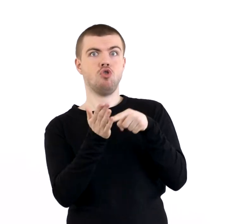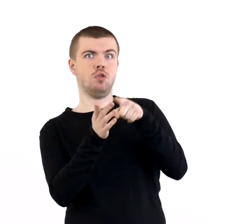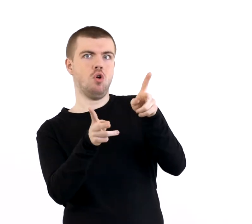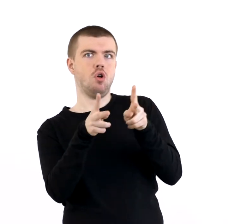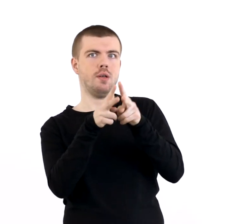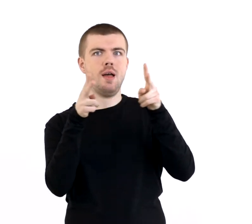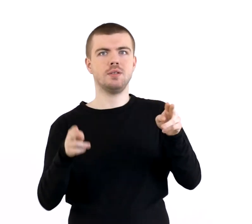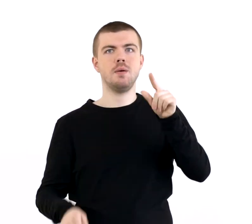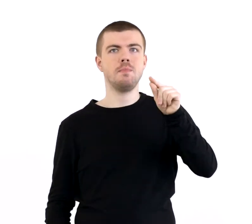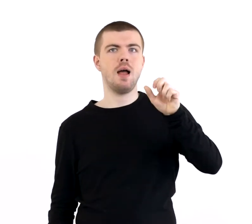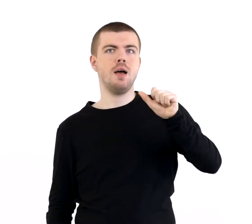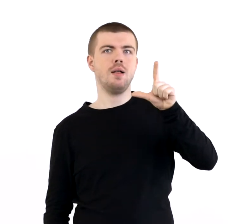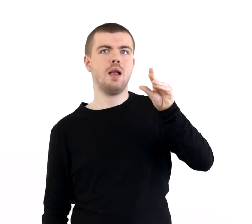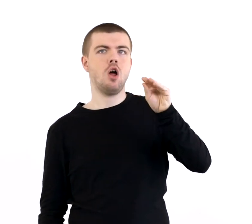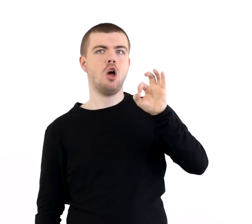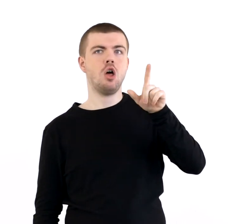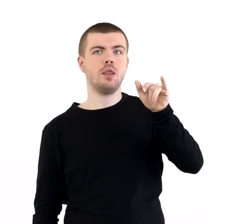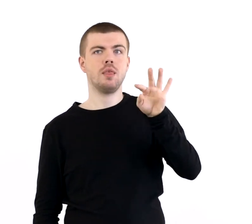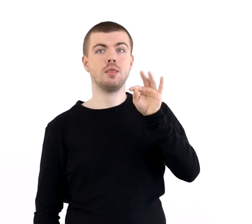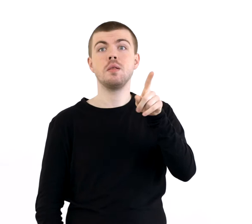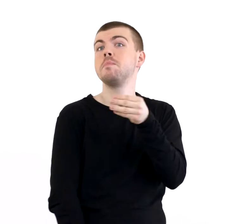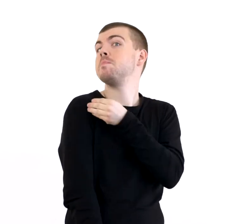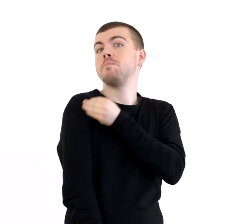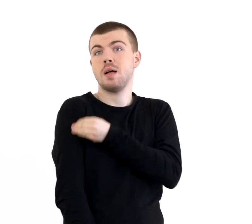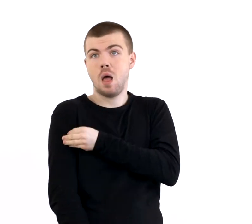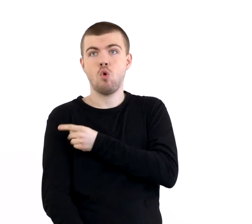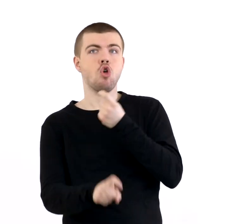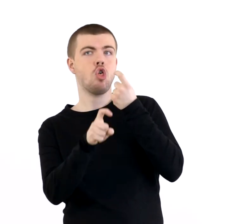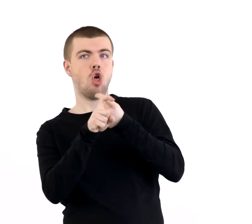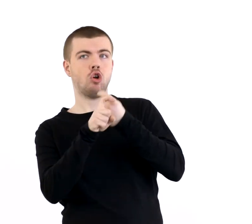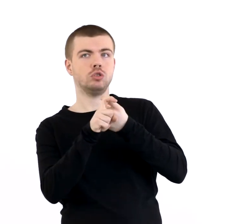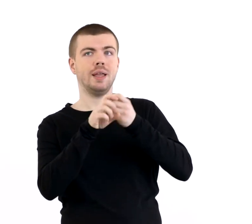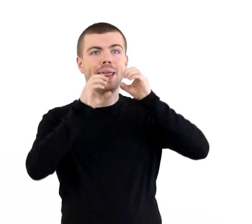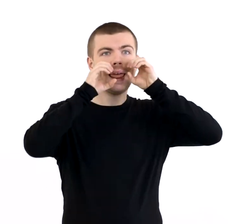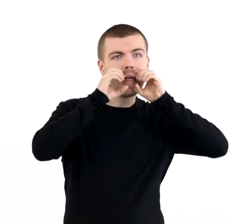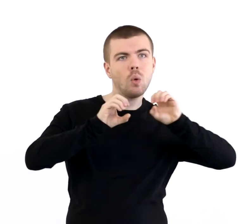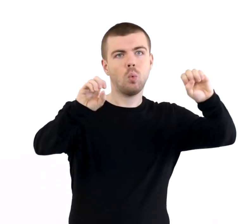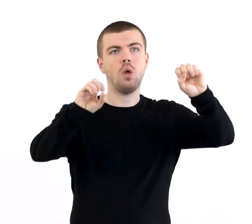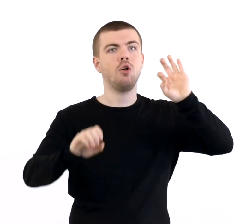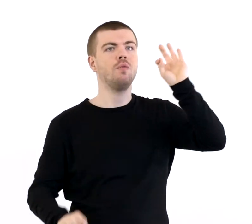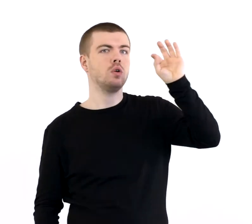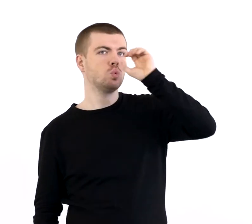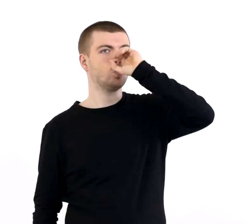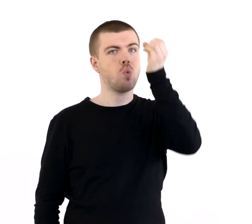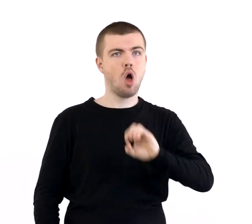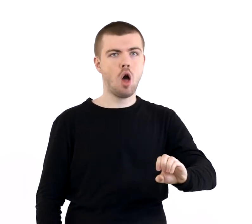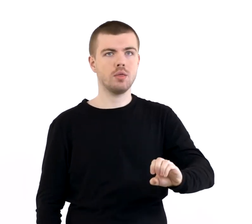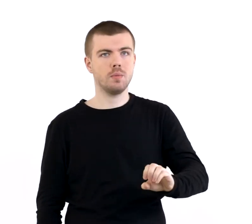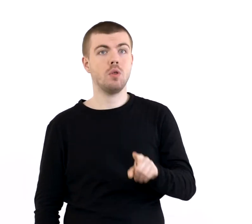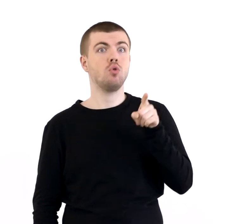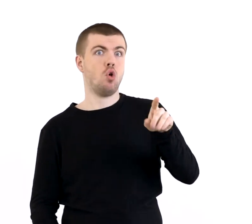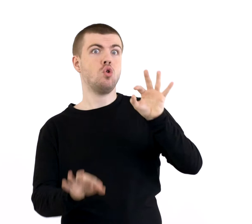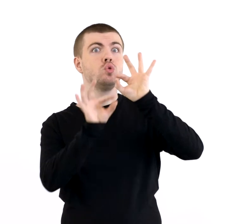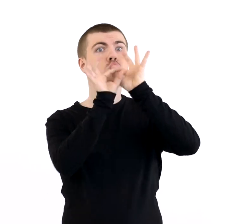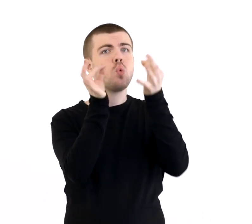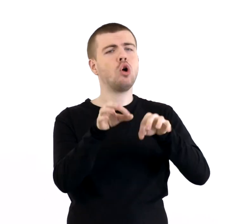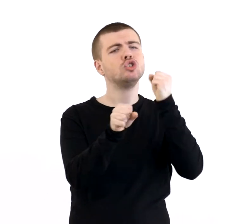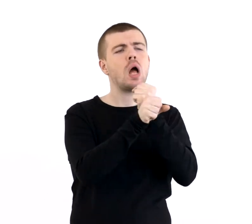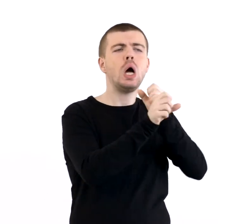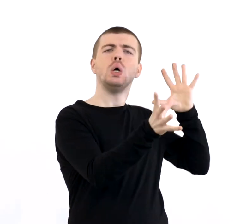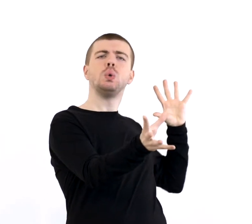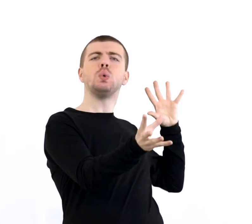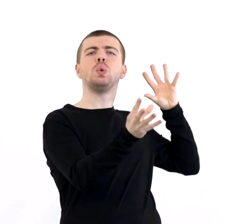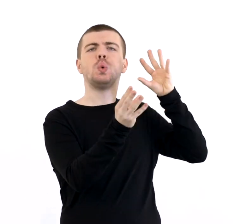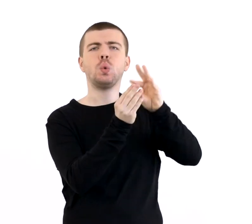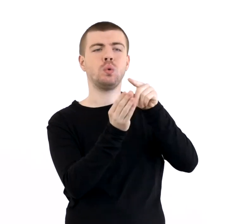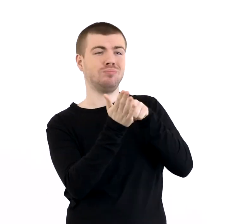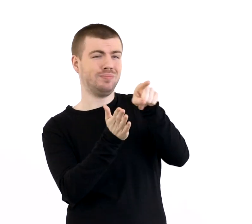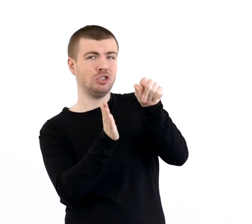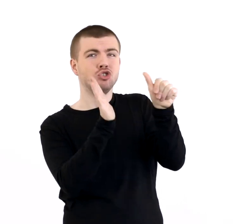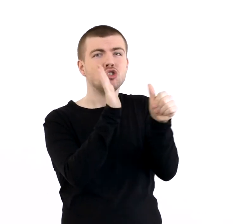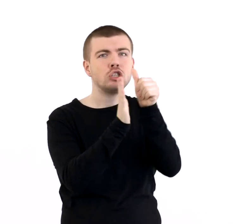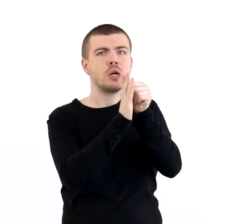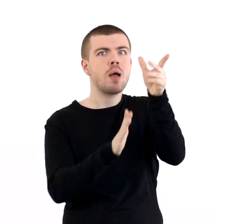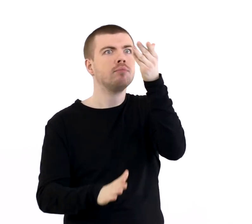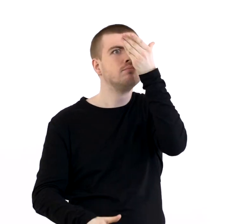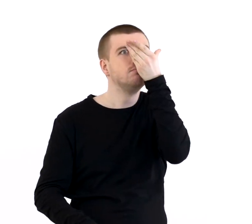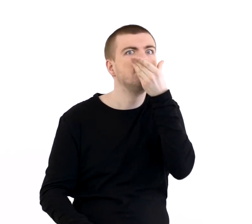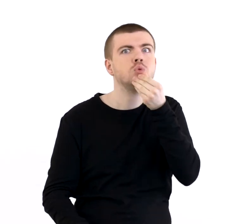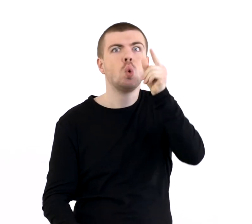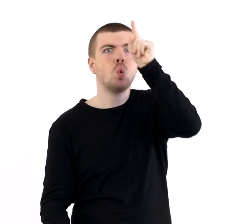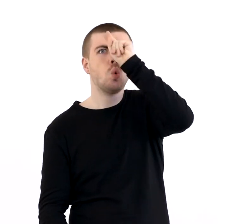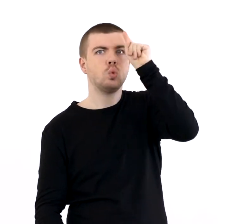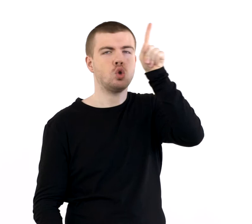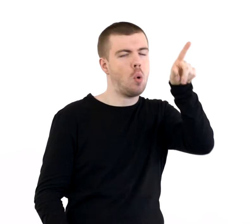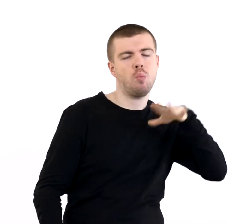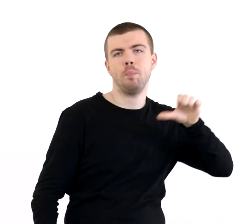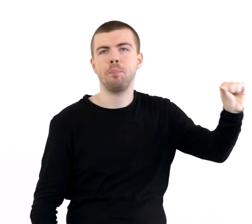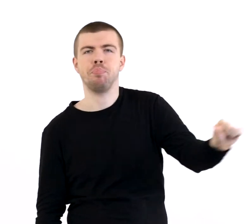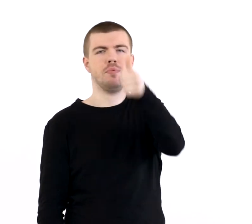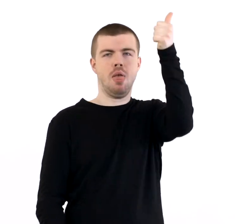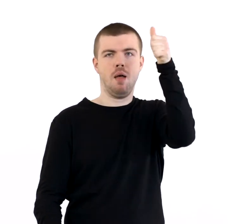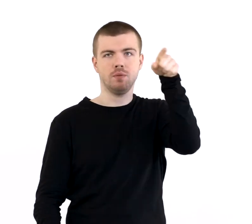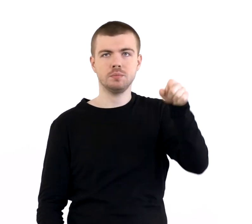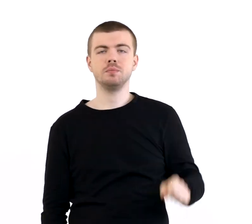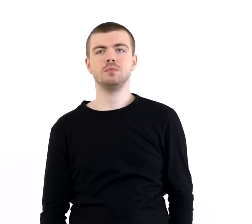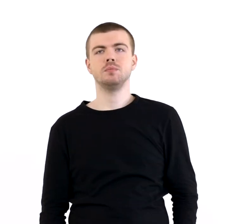(paleolit, kość słoniowa, uważana za pierwszą w dziejach wyrzeźbioną ludzką twarz)